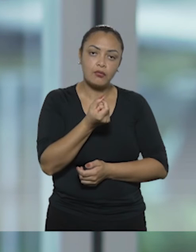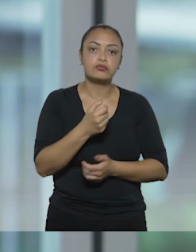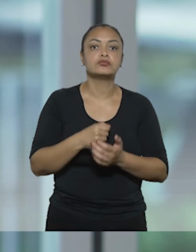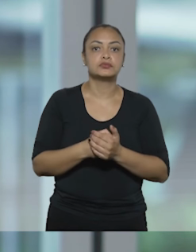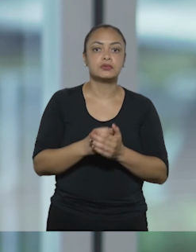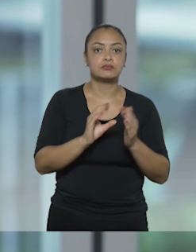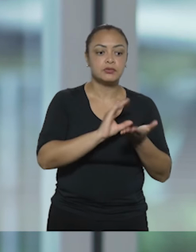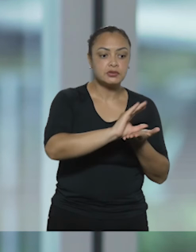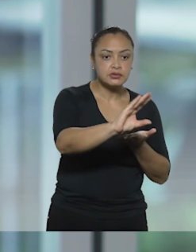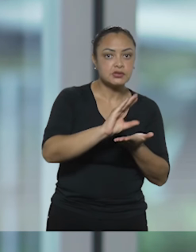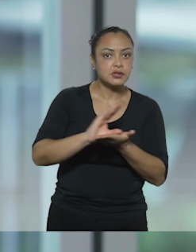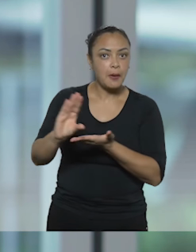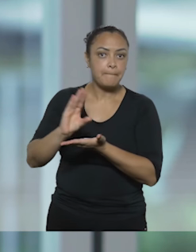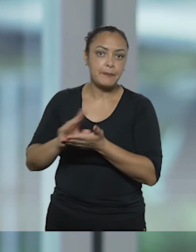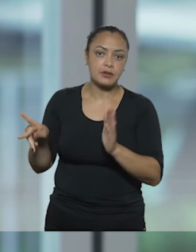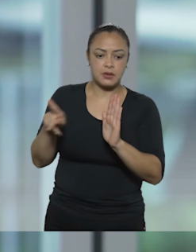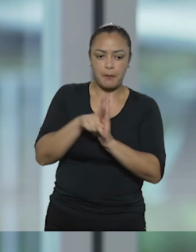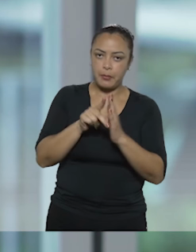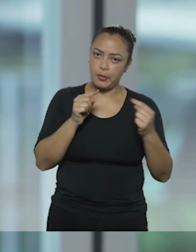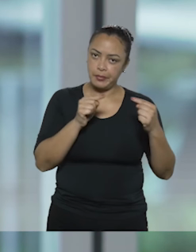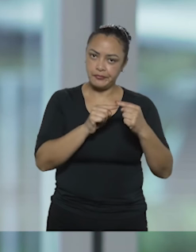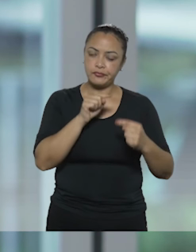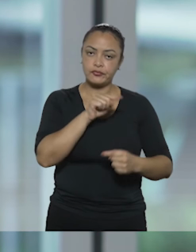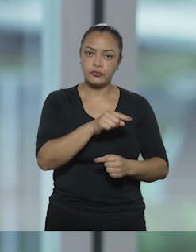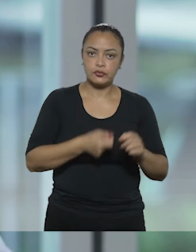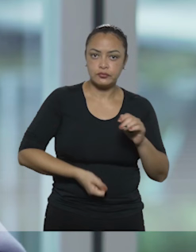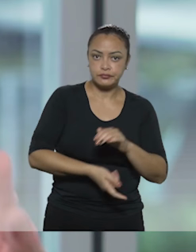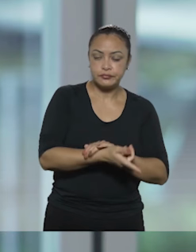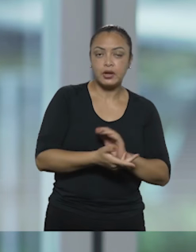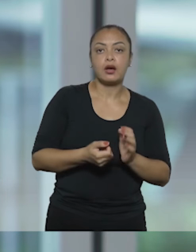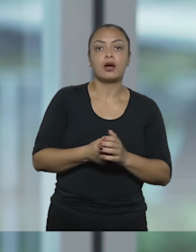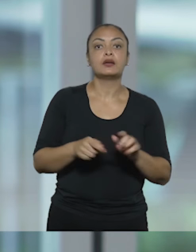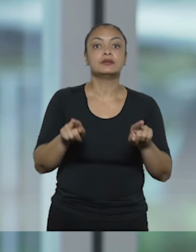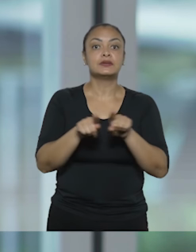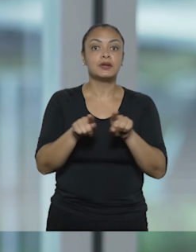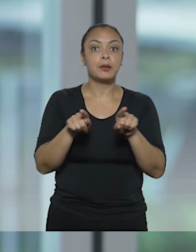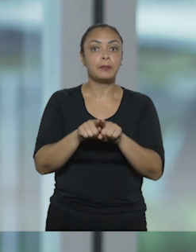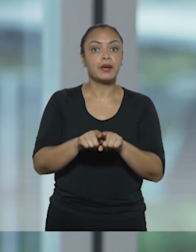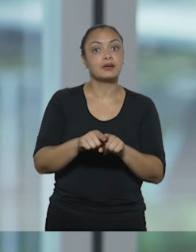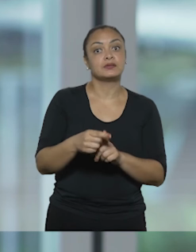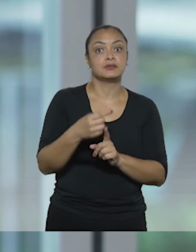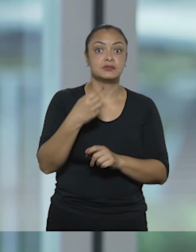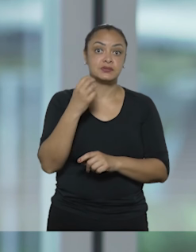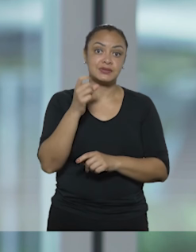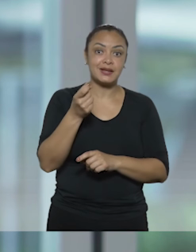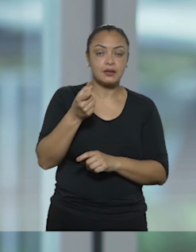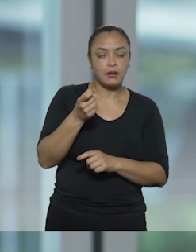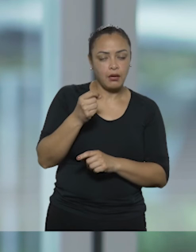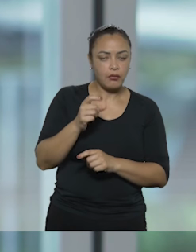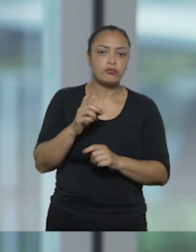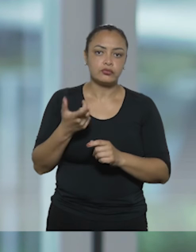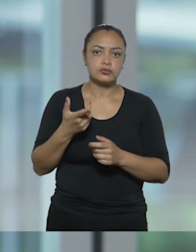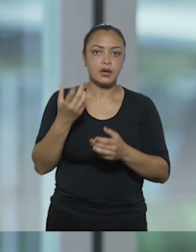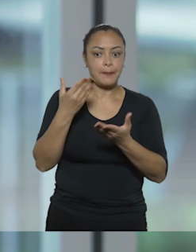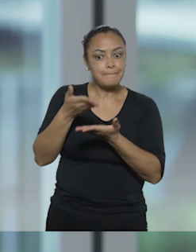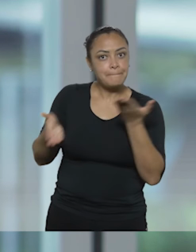de despesas operacionais do fundo e, também, R$ 0,23 de perdas nas vendas de ativos da